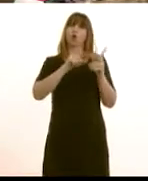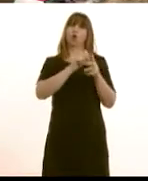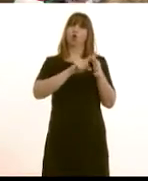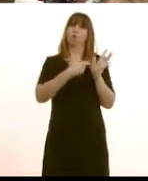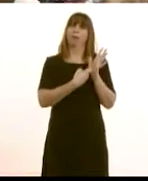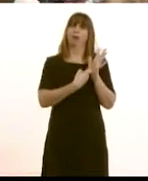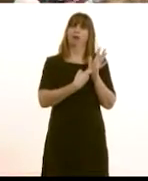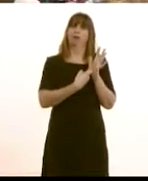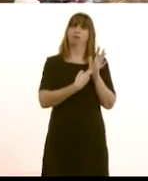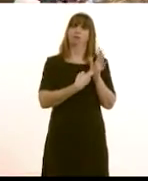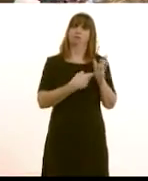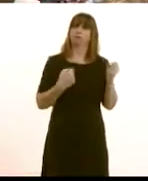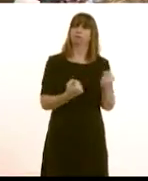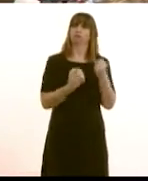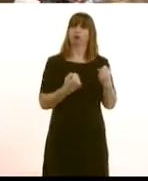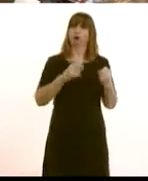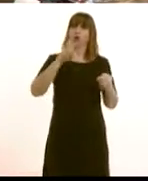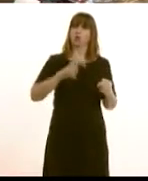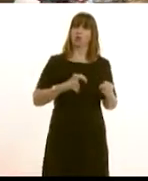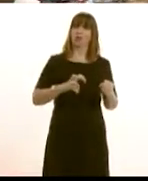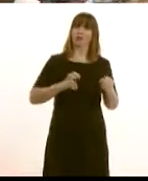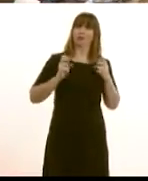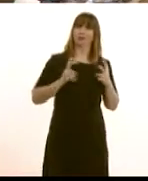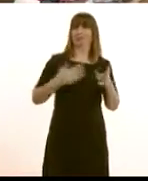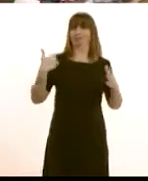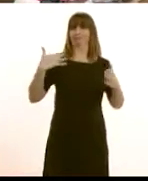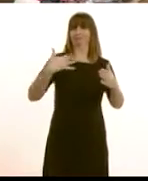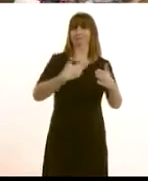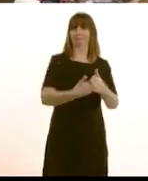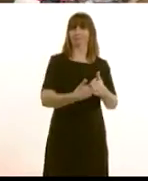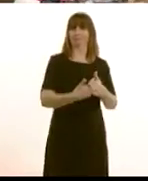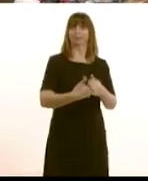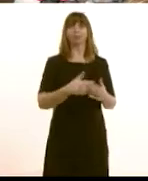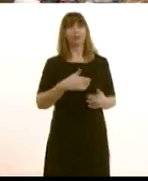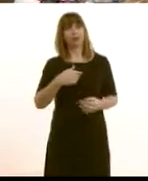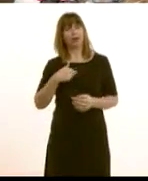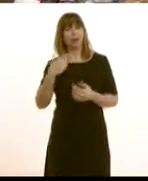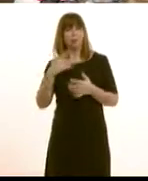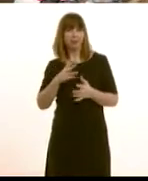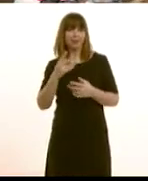yn Ùl yn awr, ond rwyf wedi bod yno. Maeín bwysig dros ben fod pobl yn deall nid dim